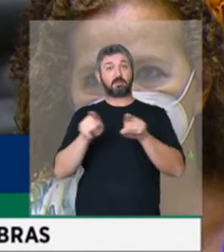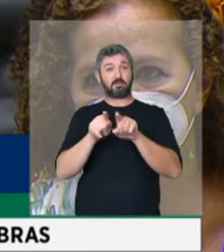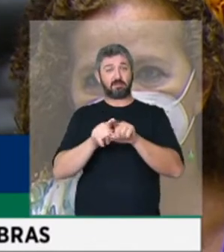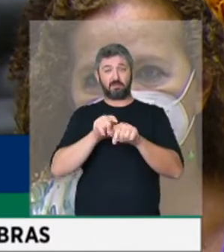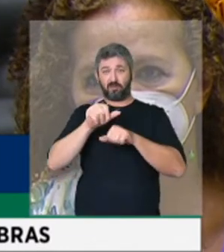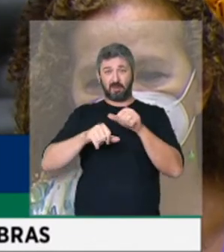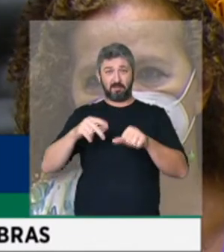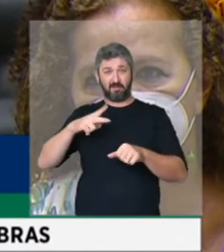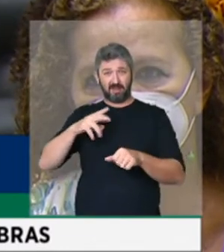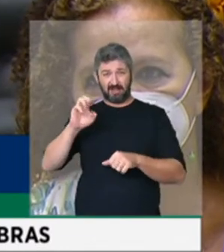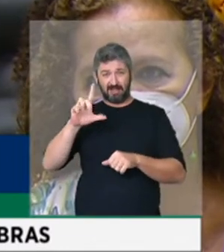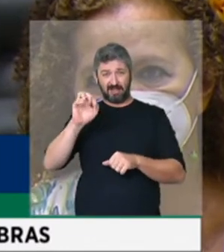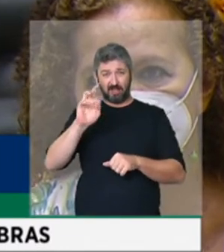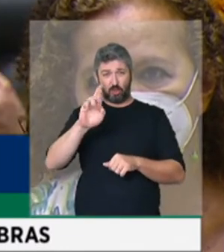PARA A INICIATIVA PRIVADA? NÃO SEI... SENHOR PRESIDENTE,